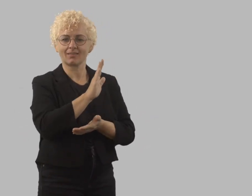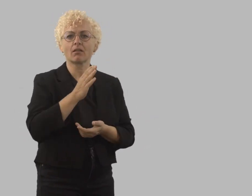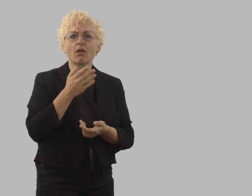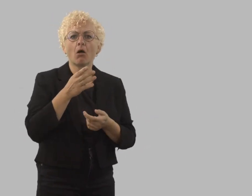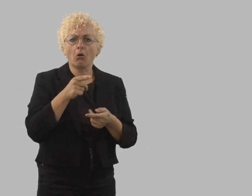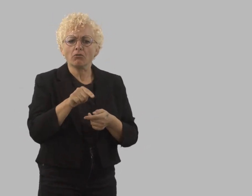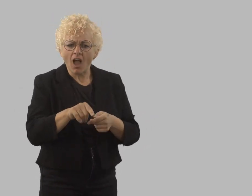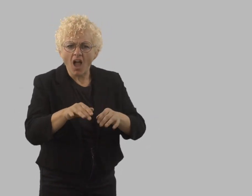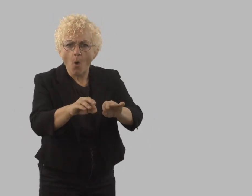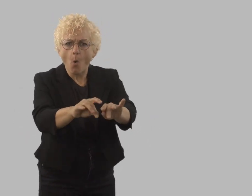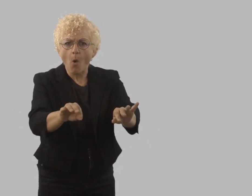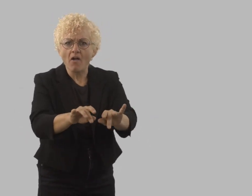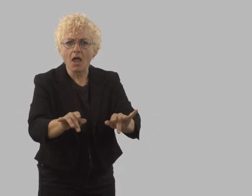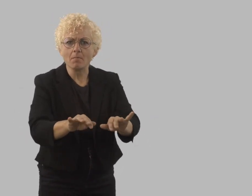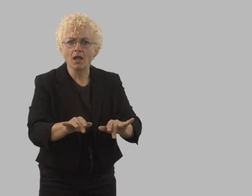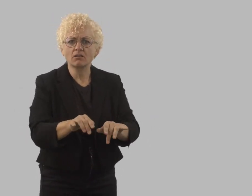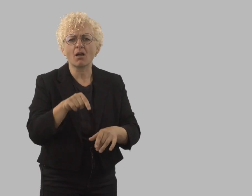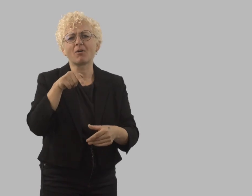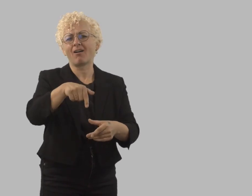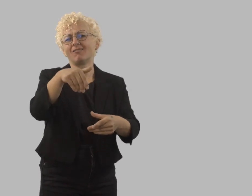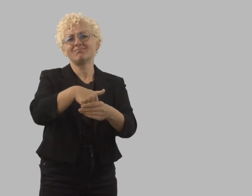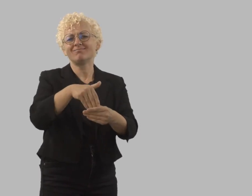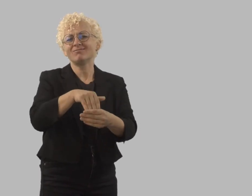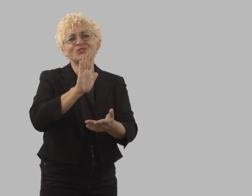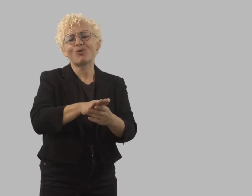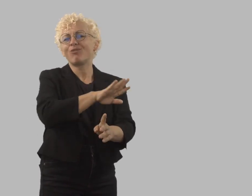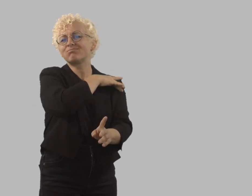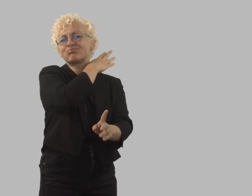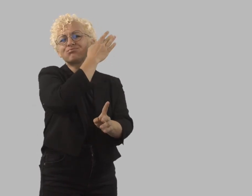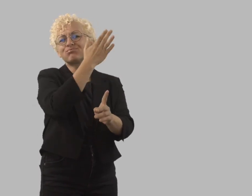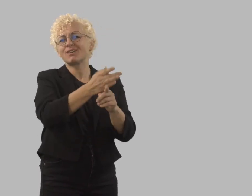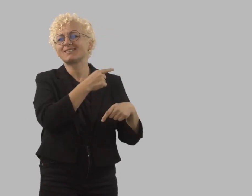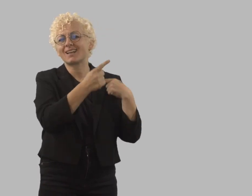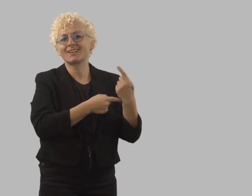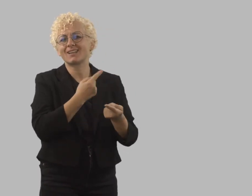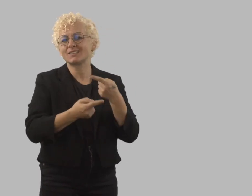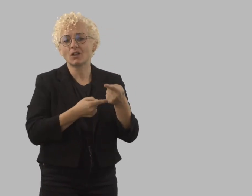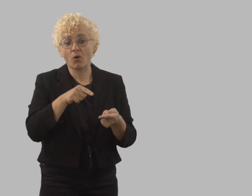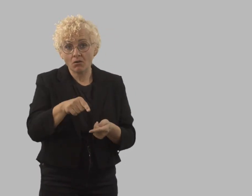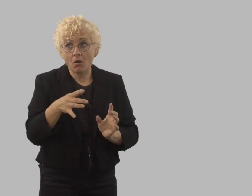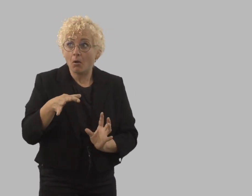Die Ornamente der orientalischen Teppiche haben eine so lange Tradition,